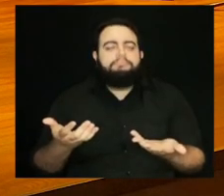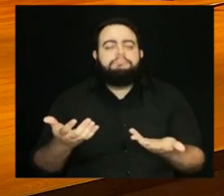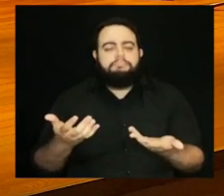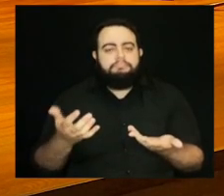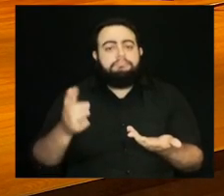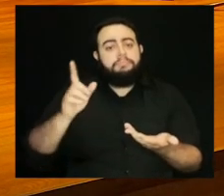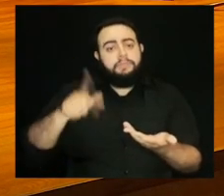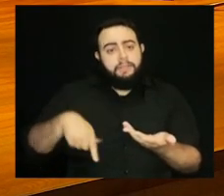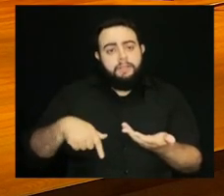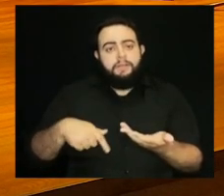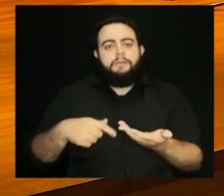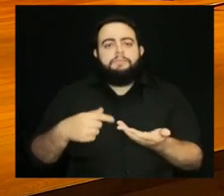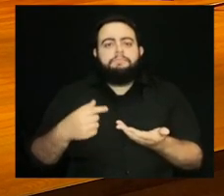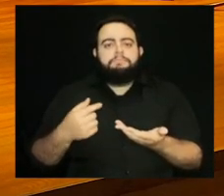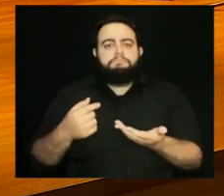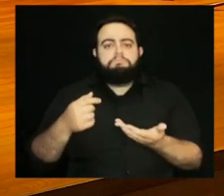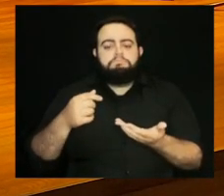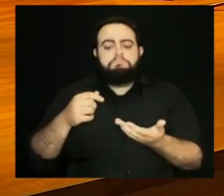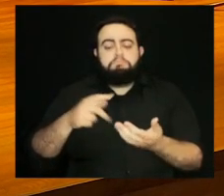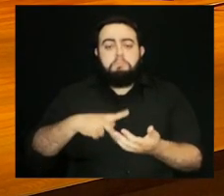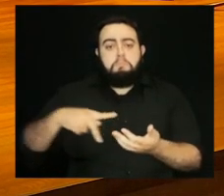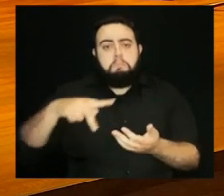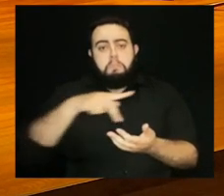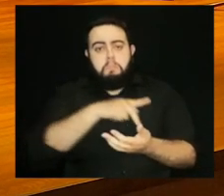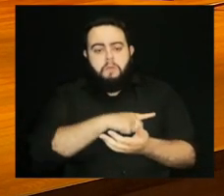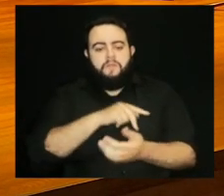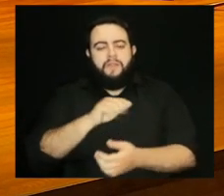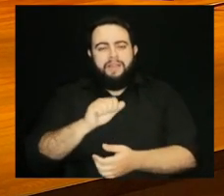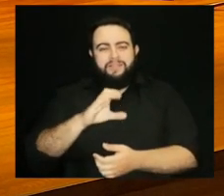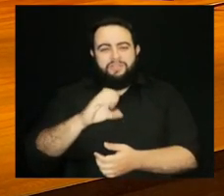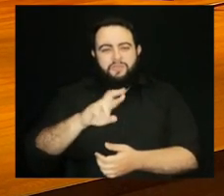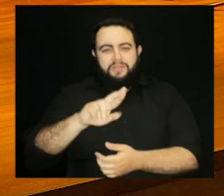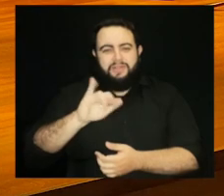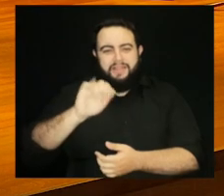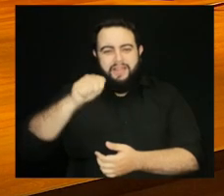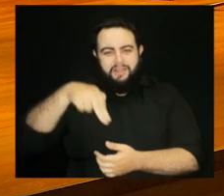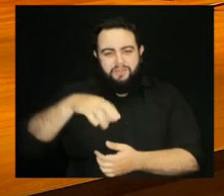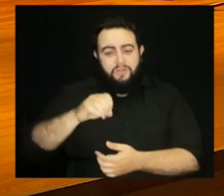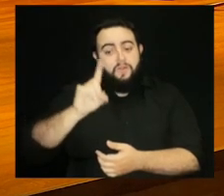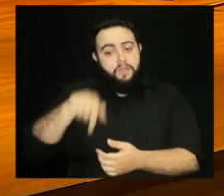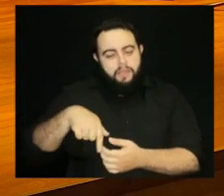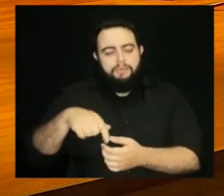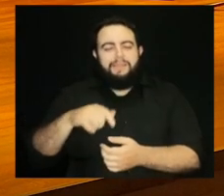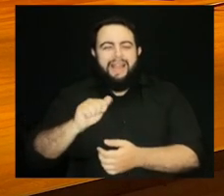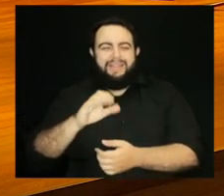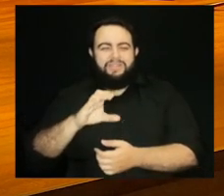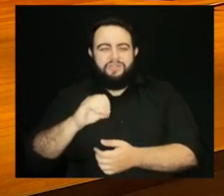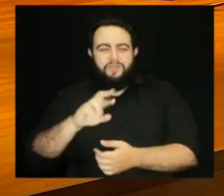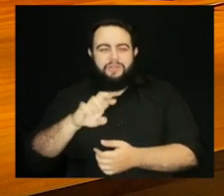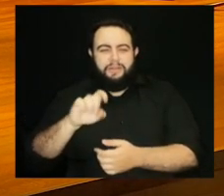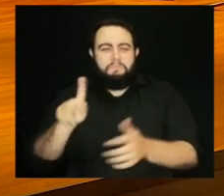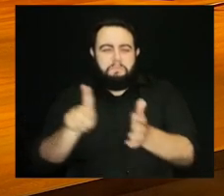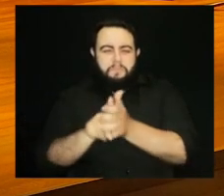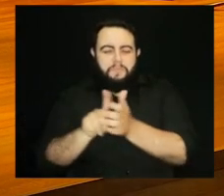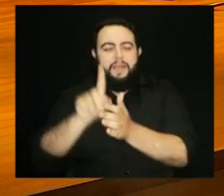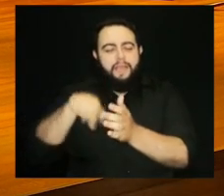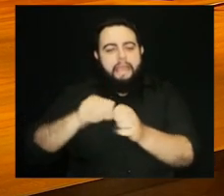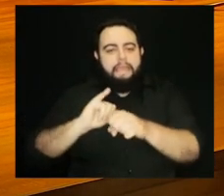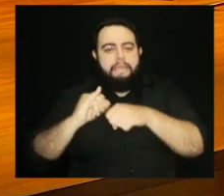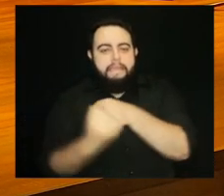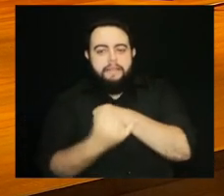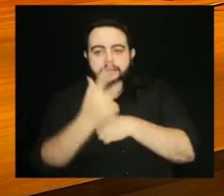bando de açorianos coitados. Os Açores são ilhas que ficam no meio do nada do Oceano Atlântico